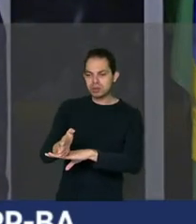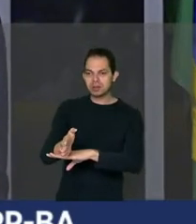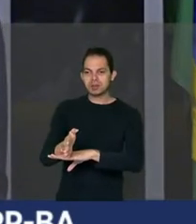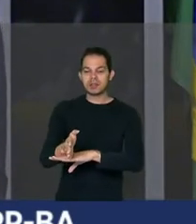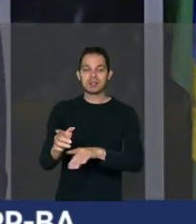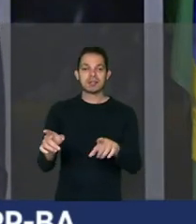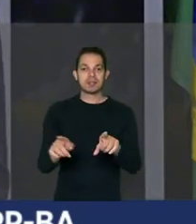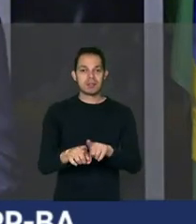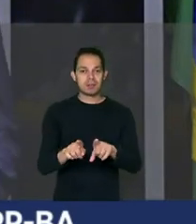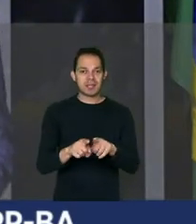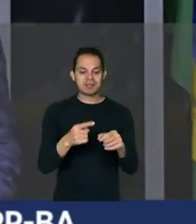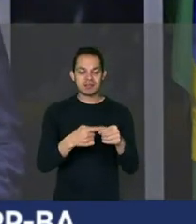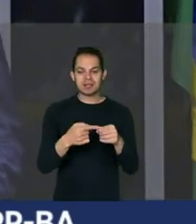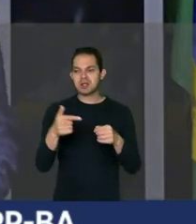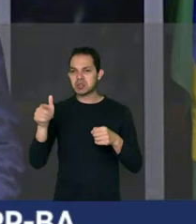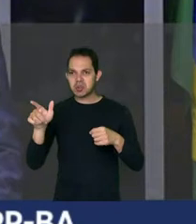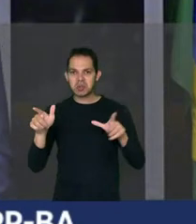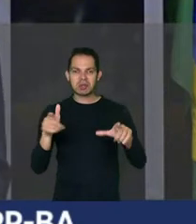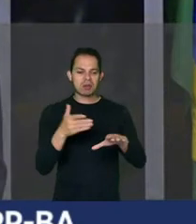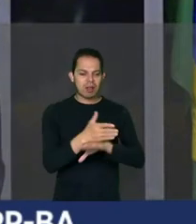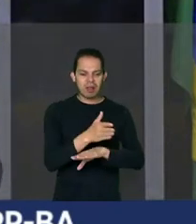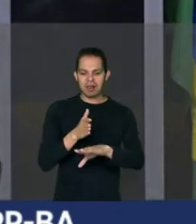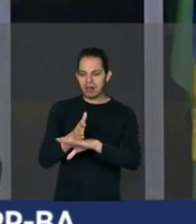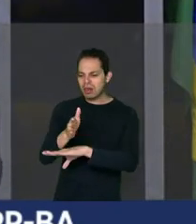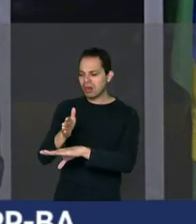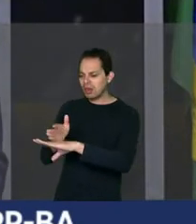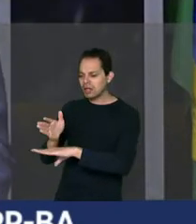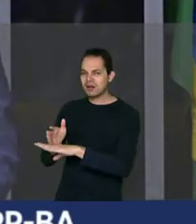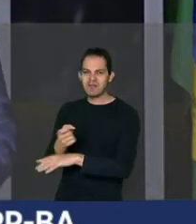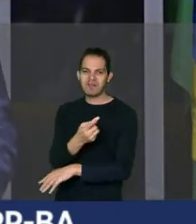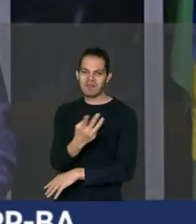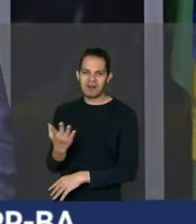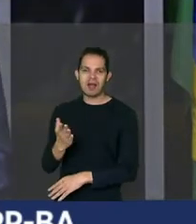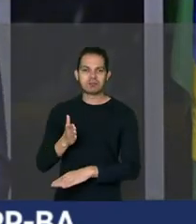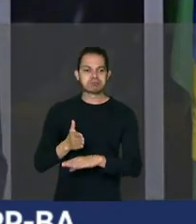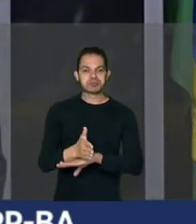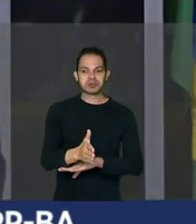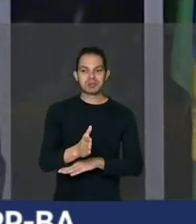INVADIU AS CIDADES DE DONETSK , ALÉM DAS JÁ OCUPADAS